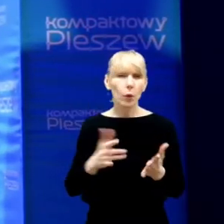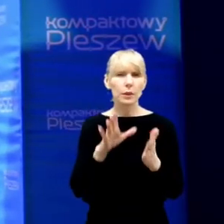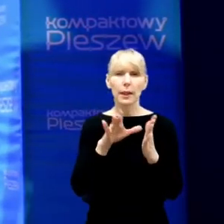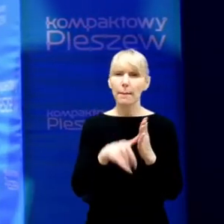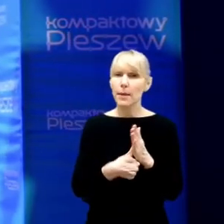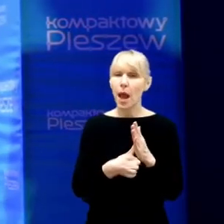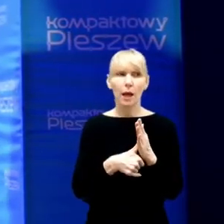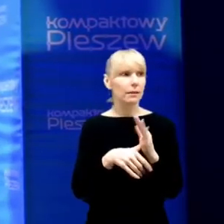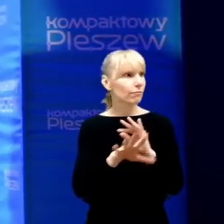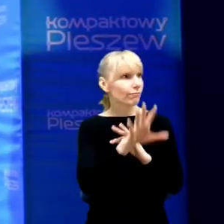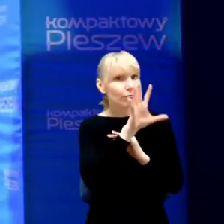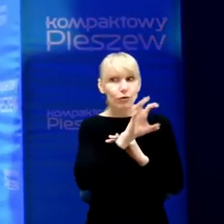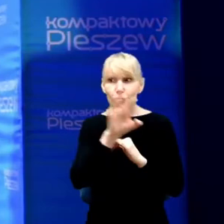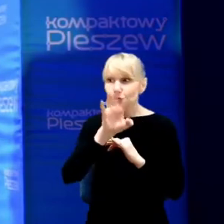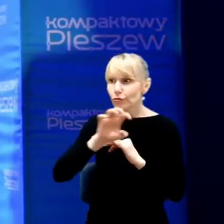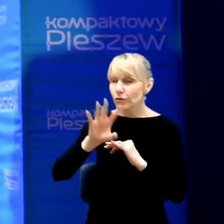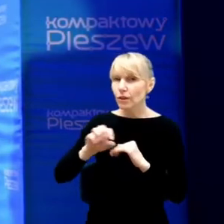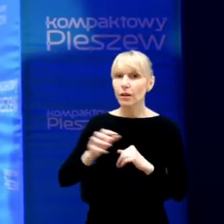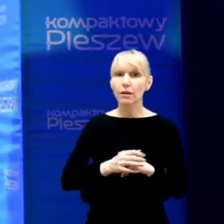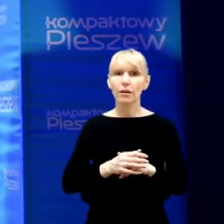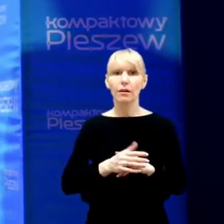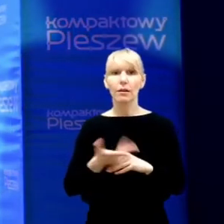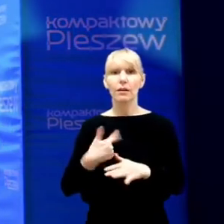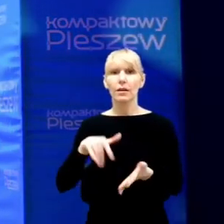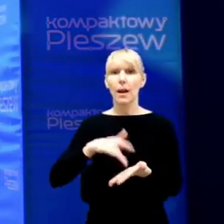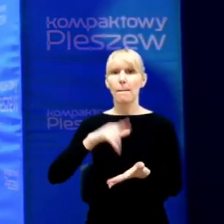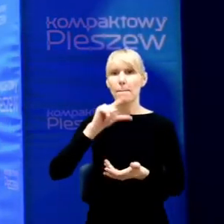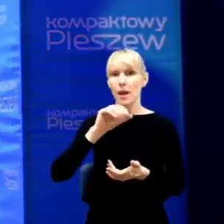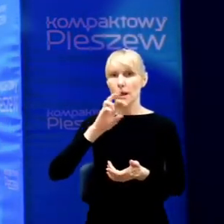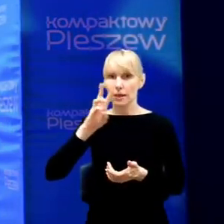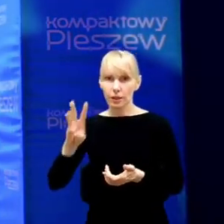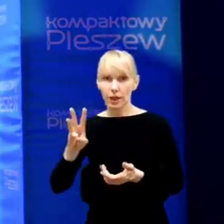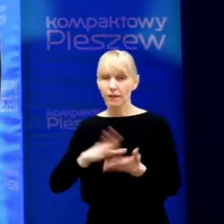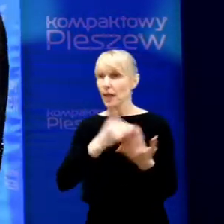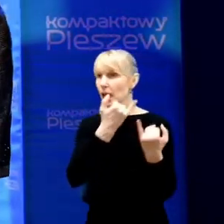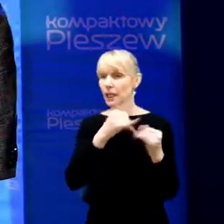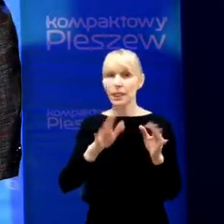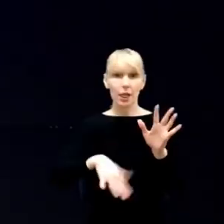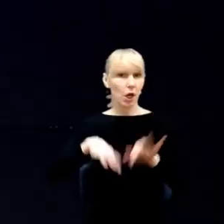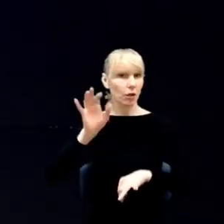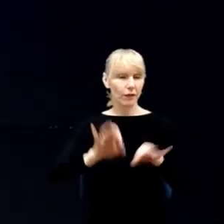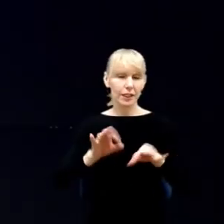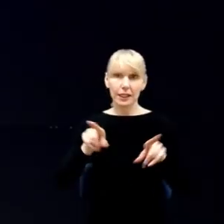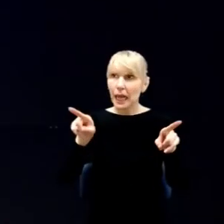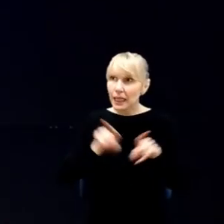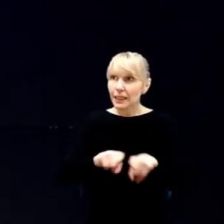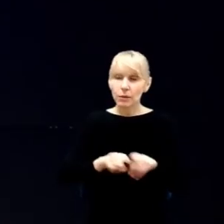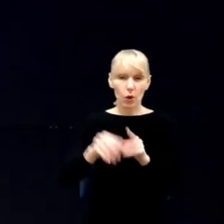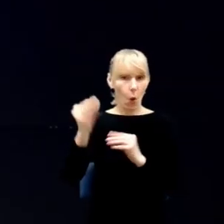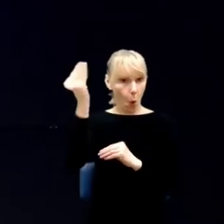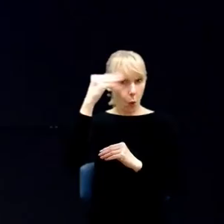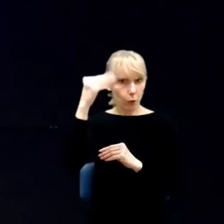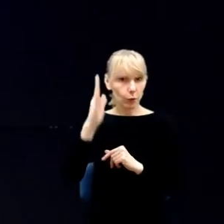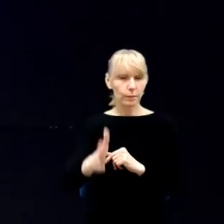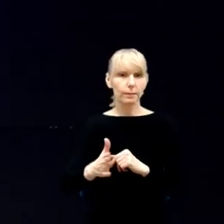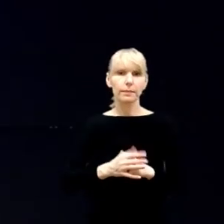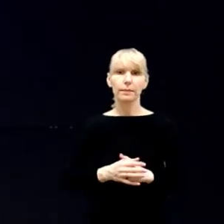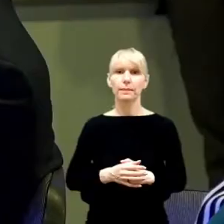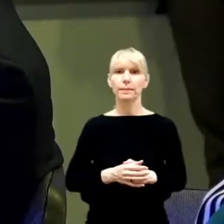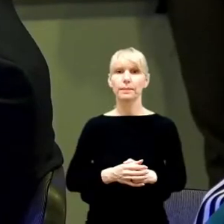Co oczywiście nie znaczy, że Pleszew nie będzie się uczył na takich konferencjach. To jest oczywiste, że chętnie podejrzy i innych.